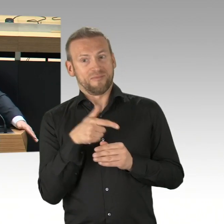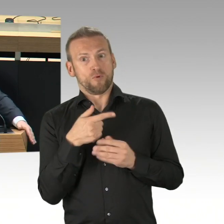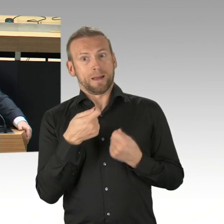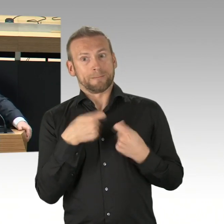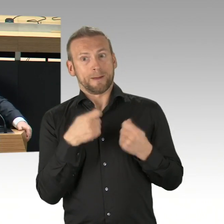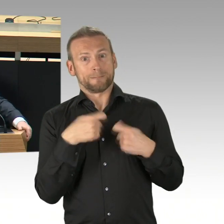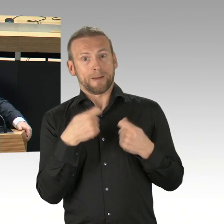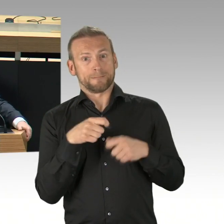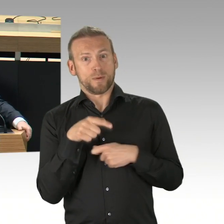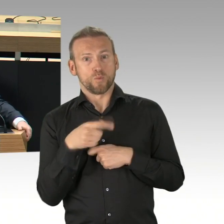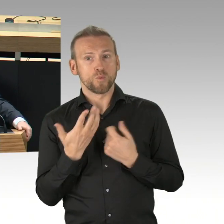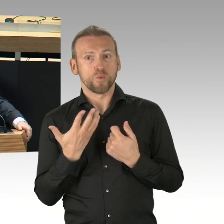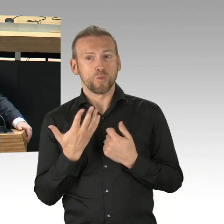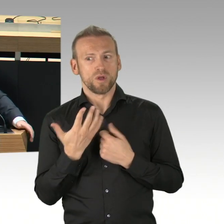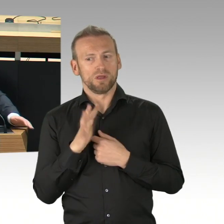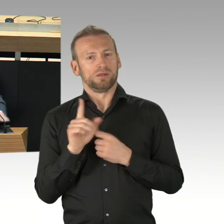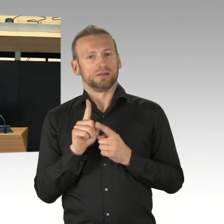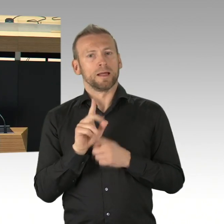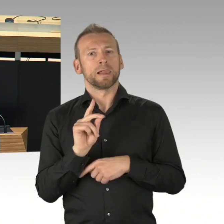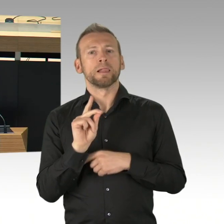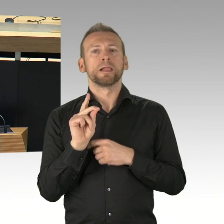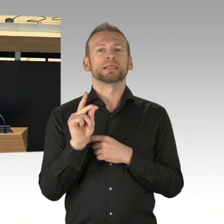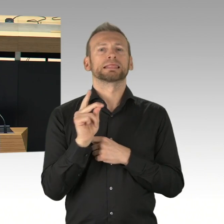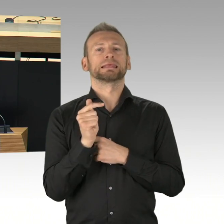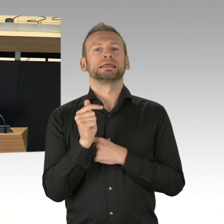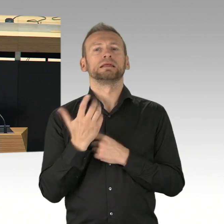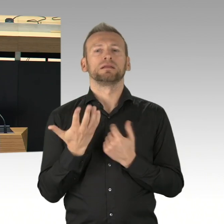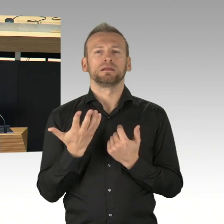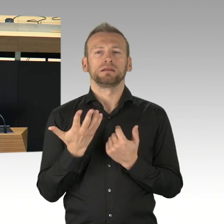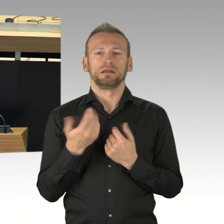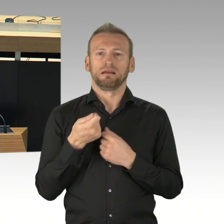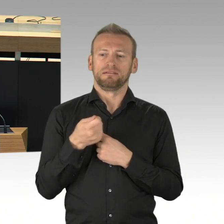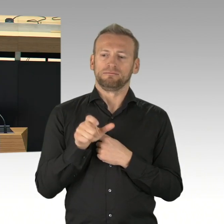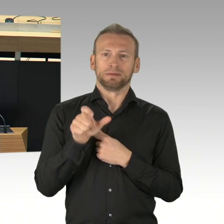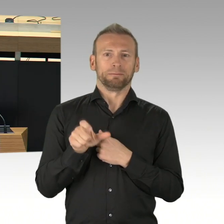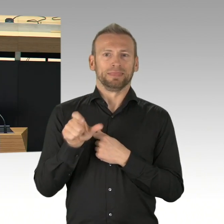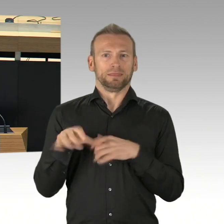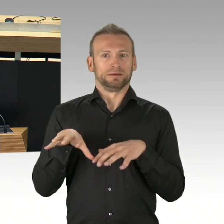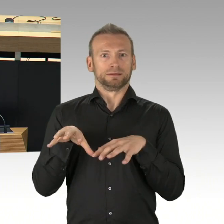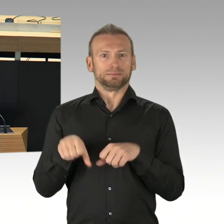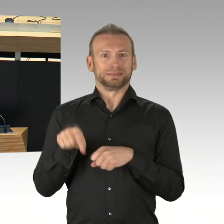und das wird Ihnen wahrscheinlich das Bundesverfassungsgericht auch bescheinigen, auch wenn da auch nur Richter sitzen,